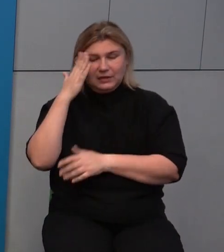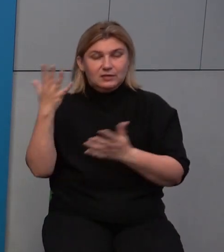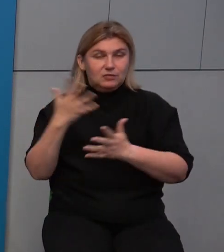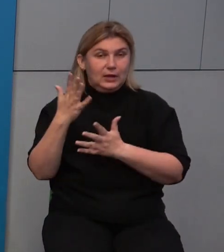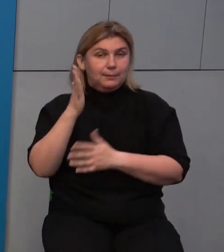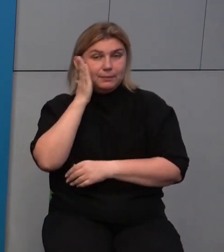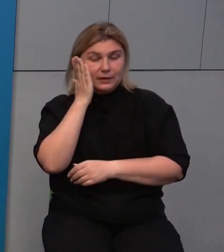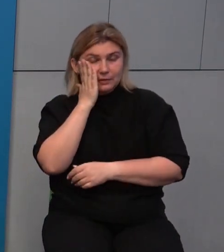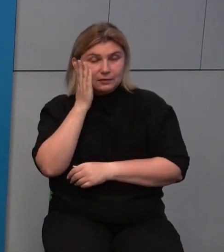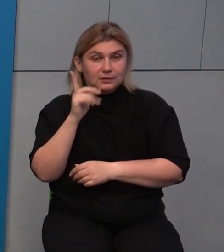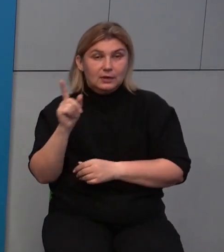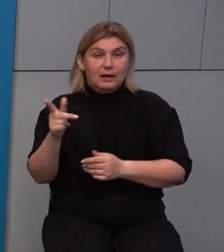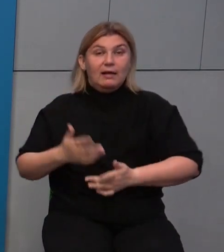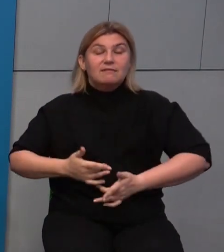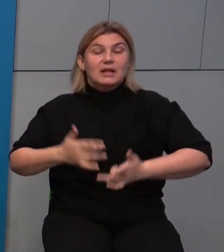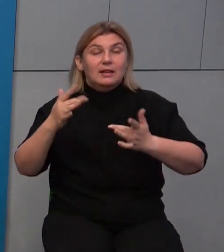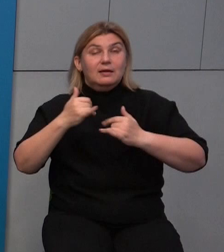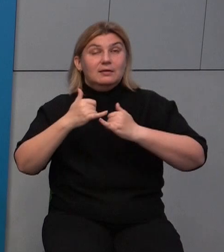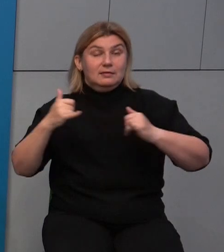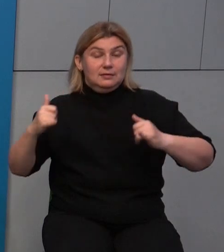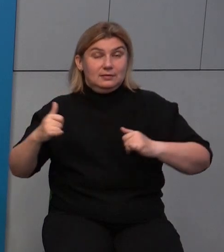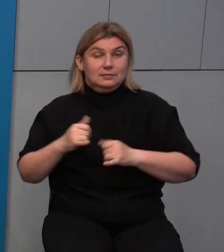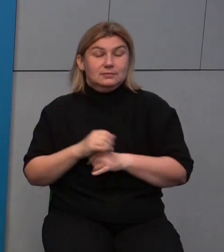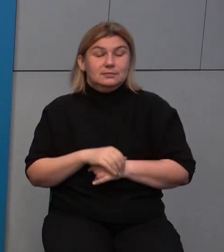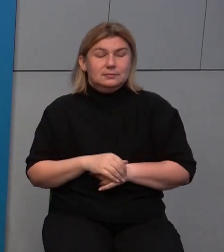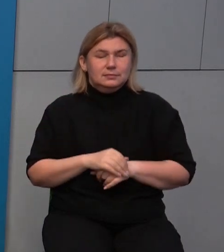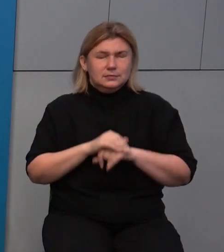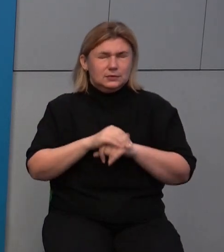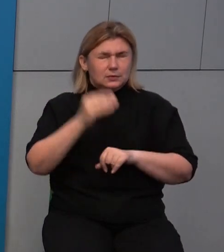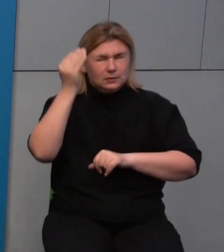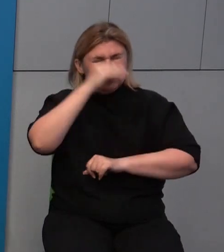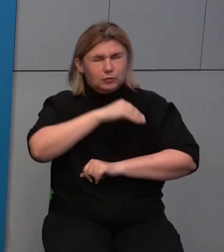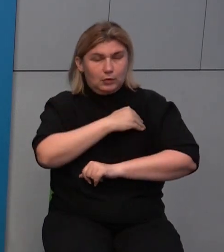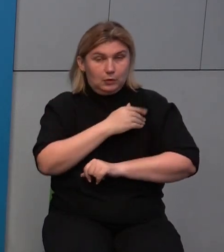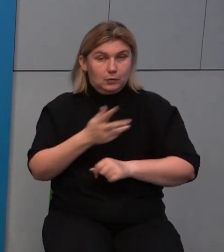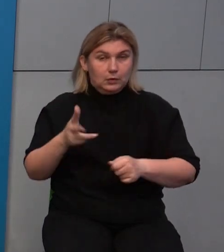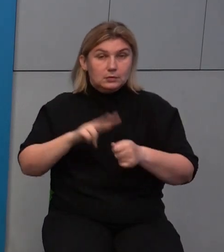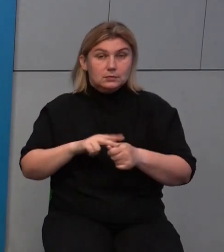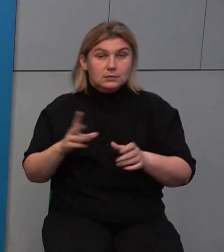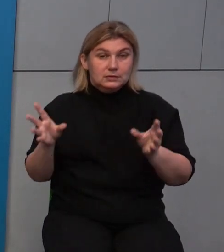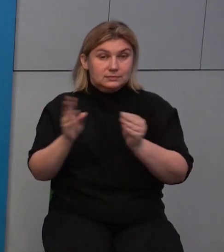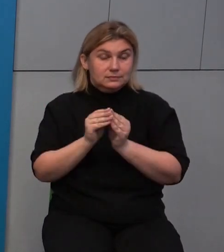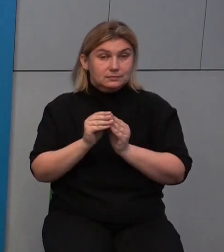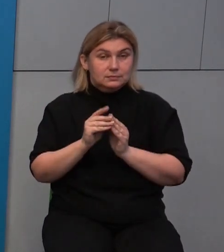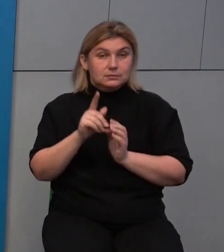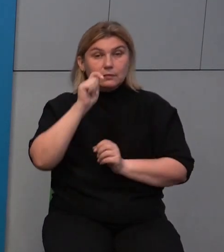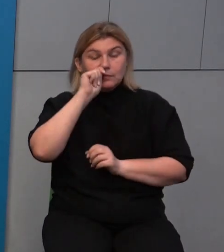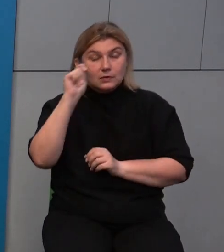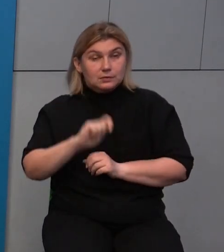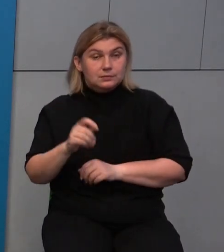Tak samo jak wielu innych, to znaczy koledzy ze szkół, z którymi on chodził, ukraińscy i polscy.